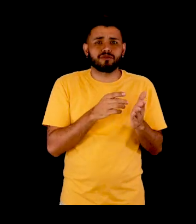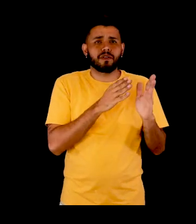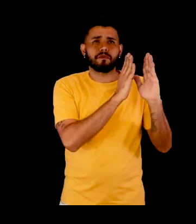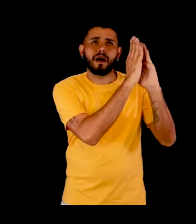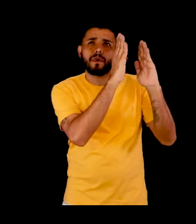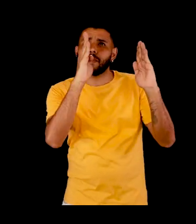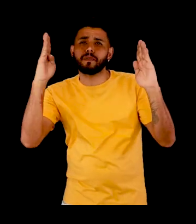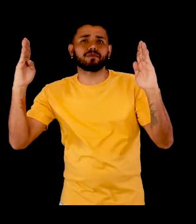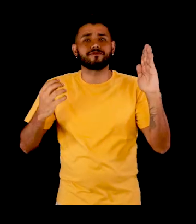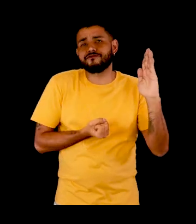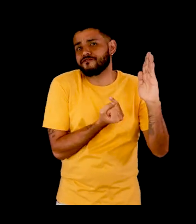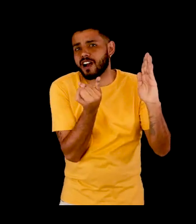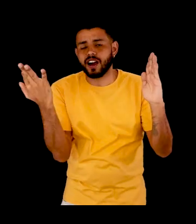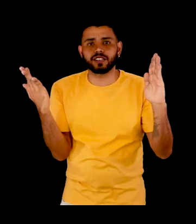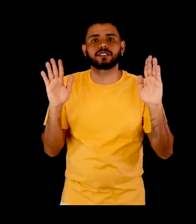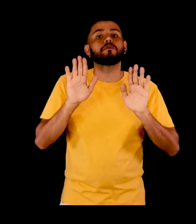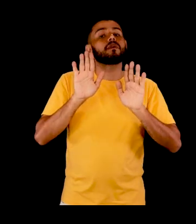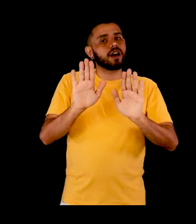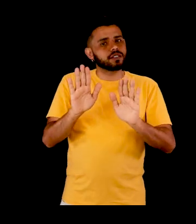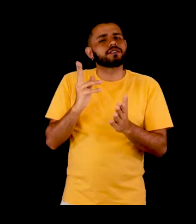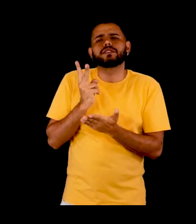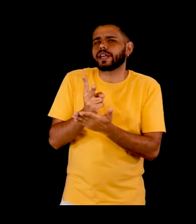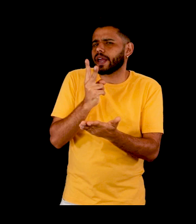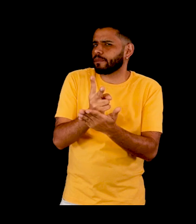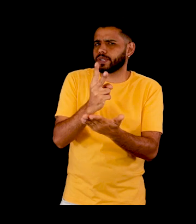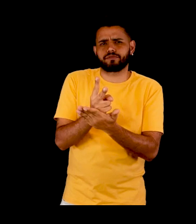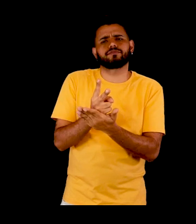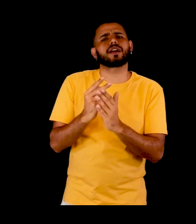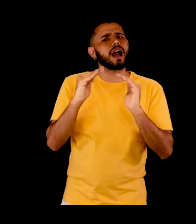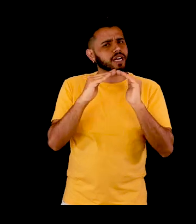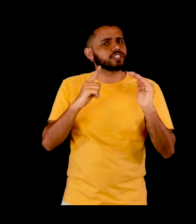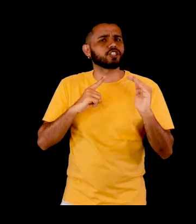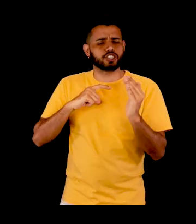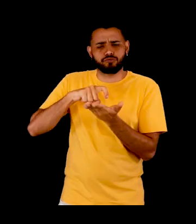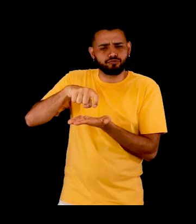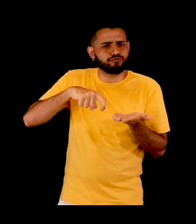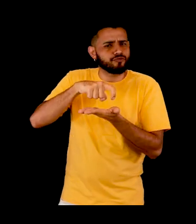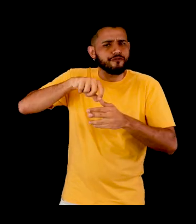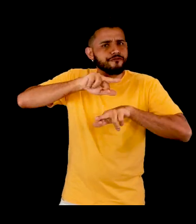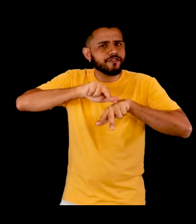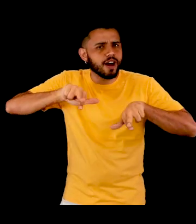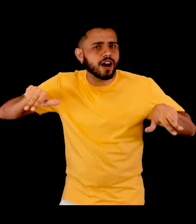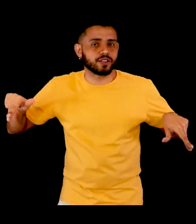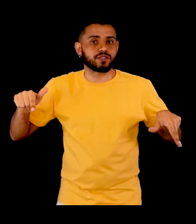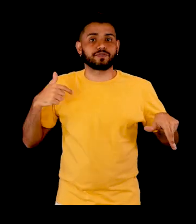mas desde que eu era pequena ele sempre teve discos em casa e ele chegava...